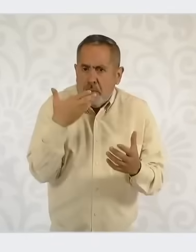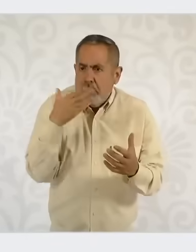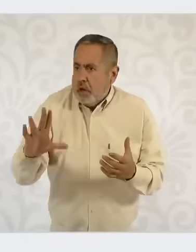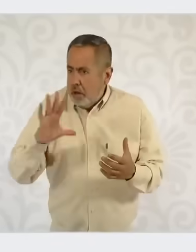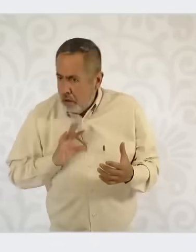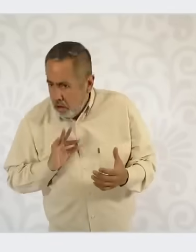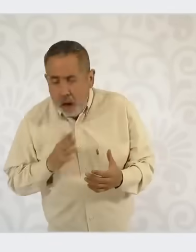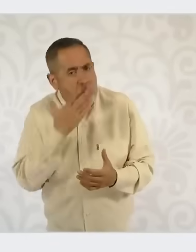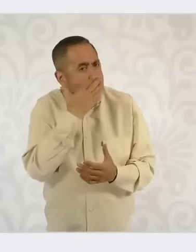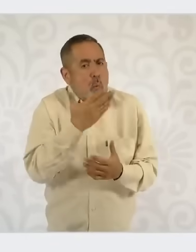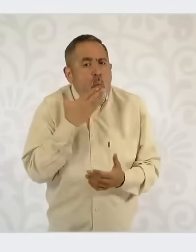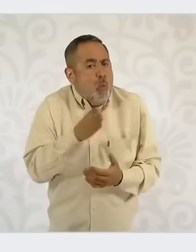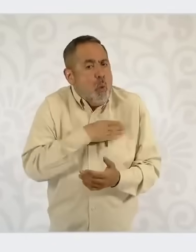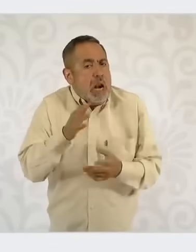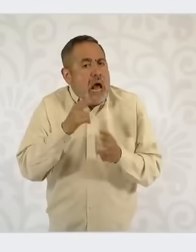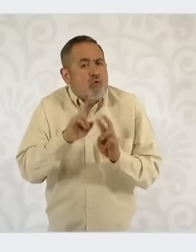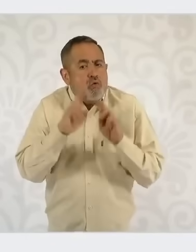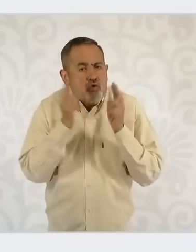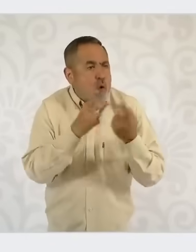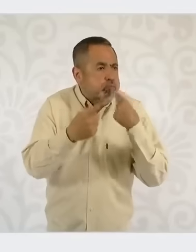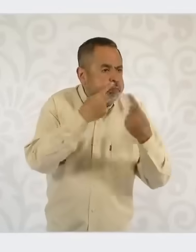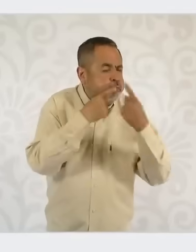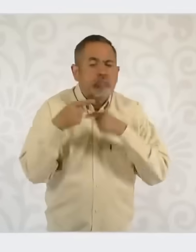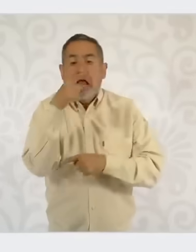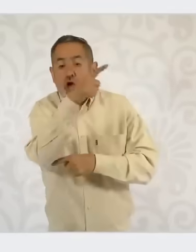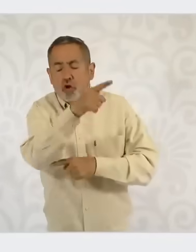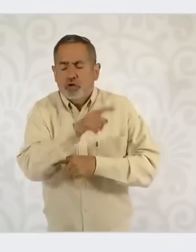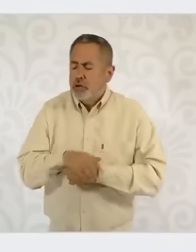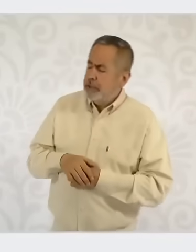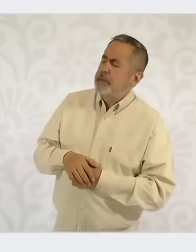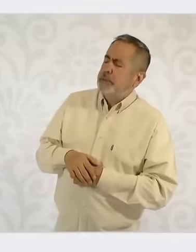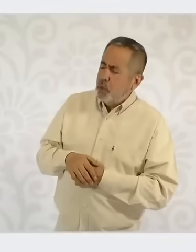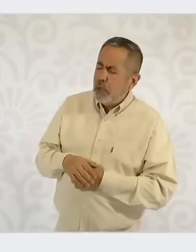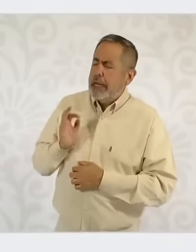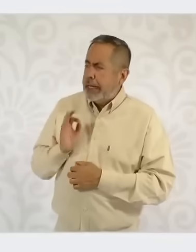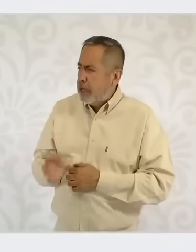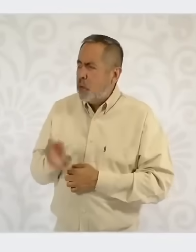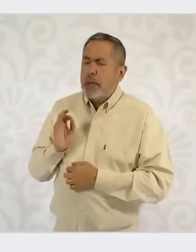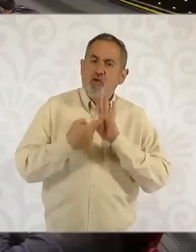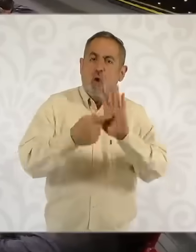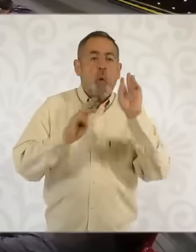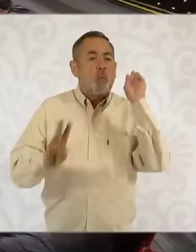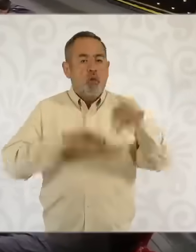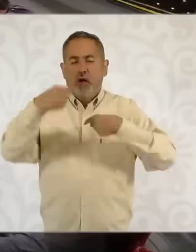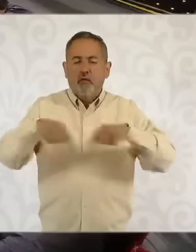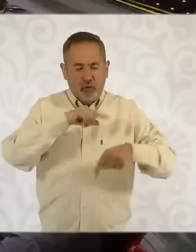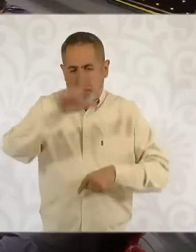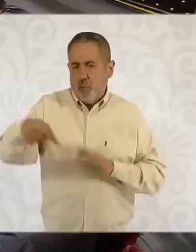los senadores que fueron muy receptivos a lo que fueron a plantear allá Finalmente esa pregunta